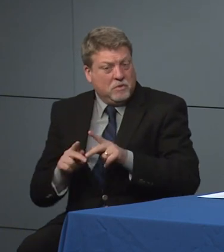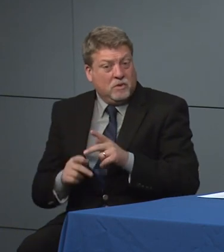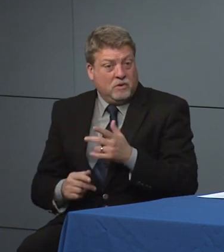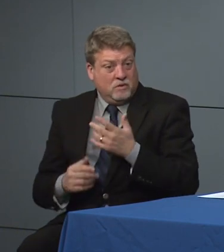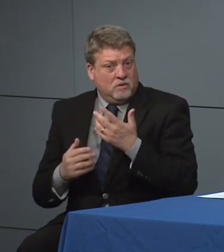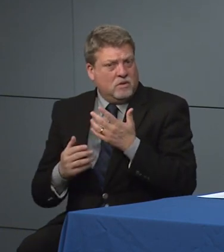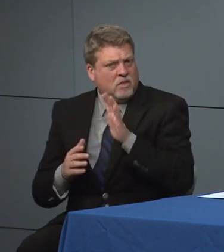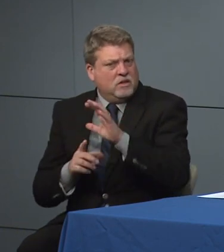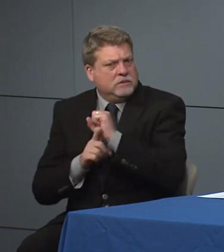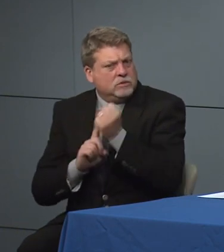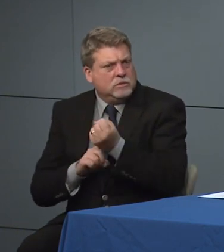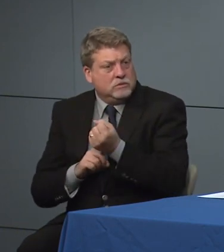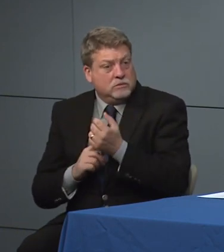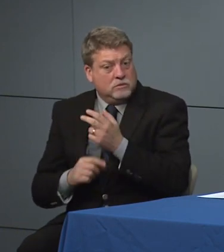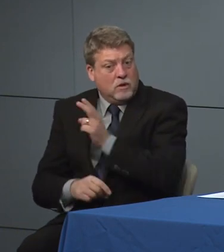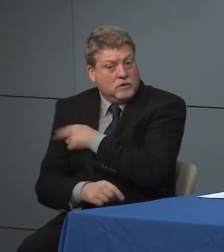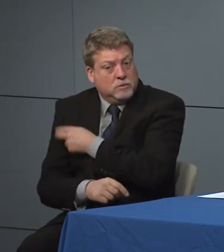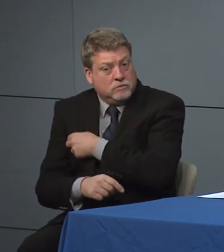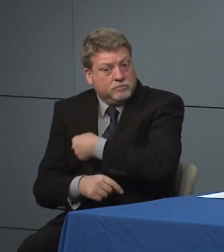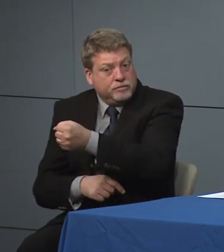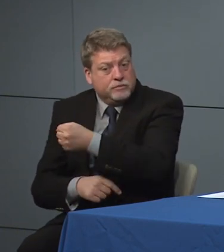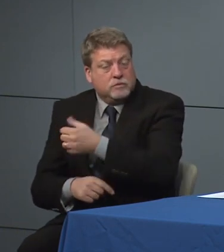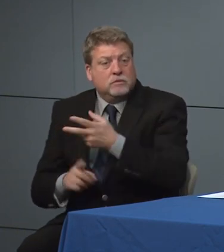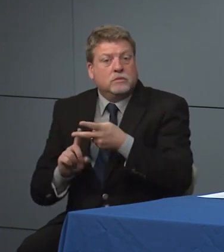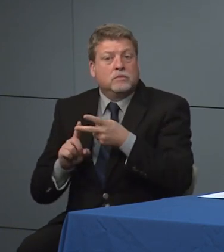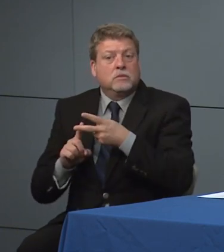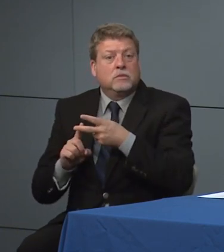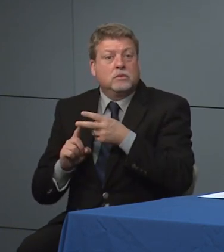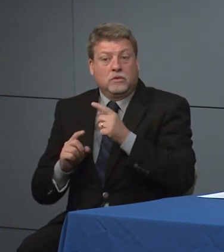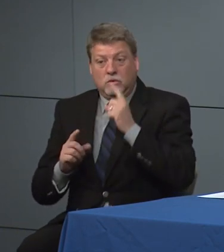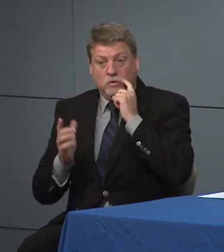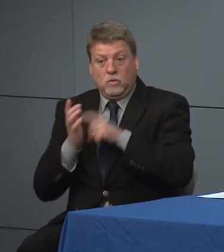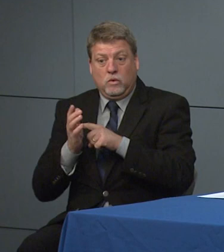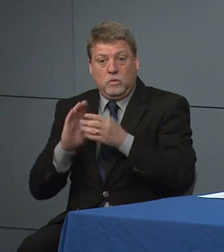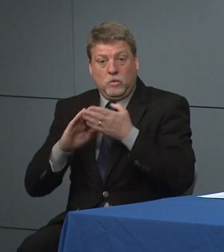que mencionaste a hablar con lo que está hospitalizado habrá un